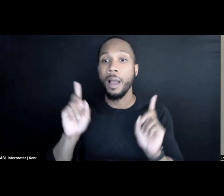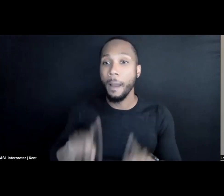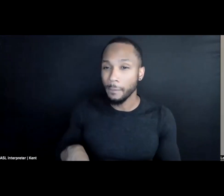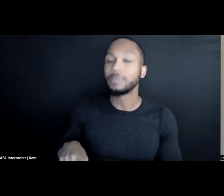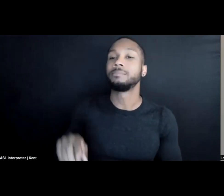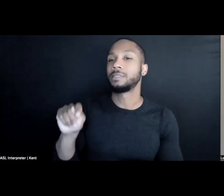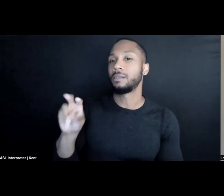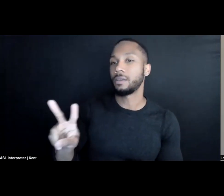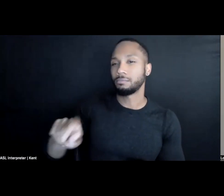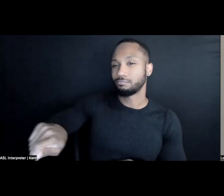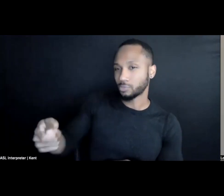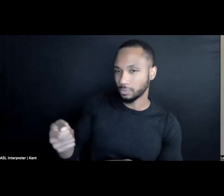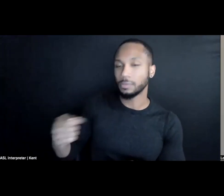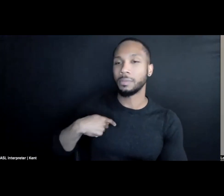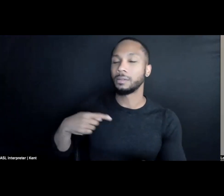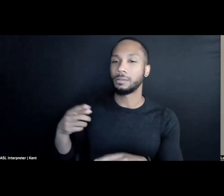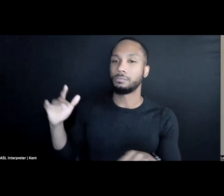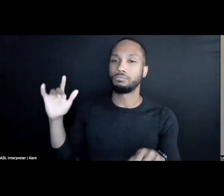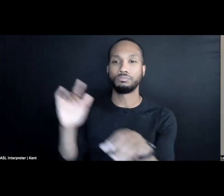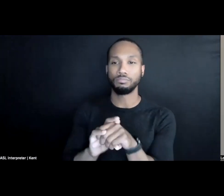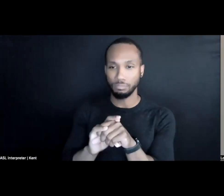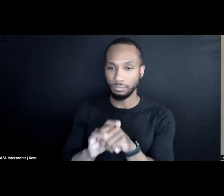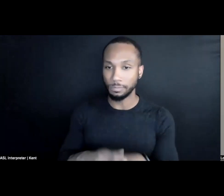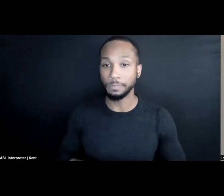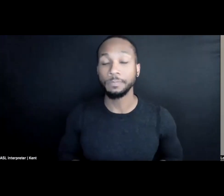entonces apagaba la tele y me acostaba a dormir.